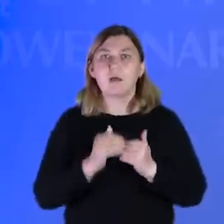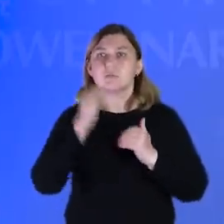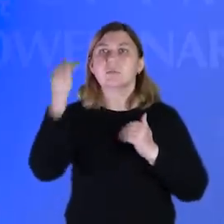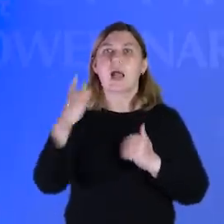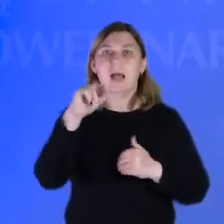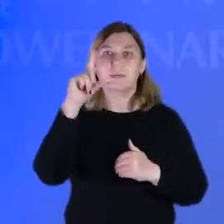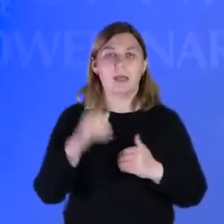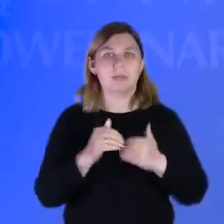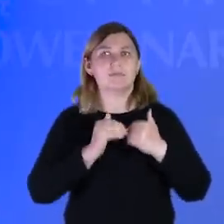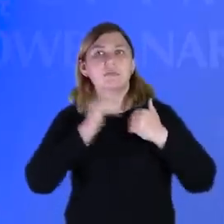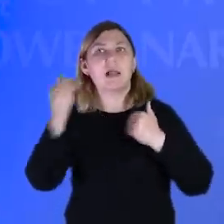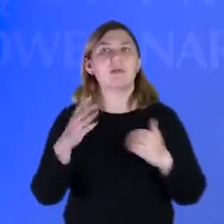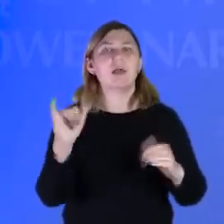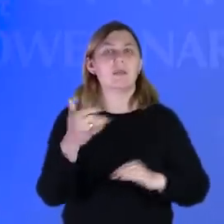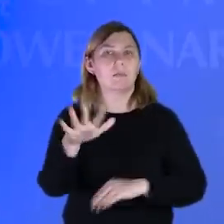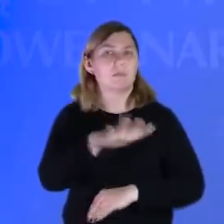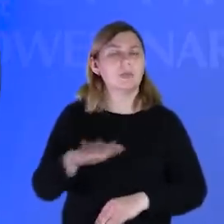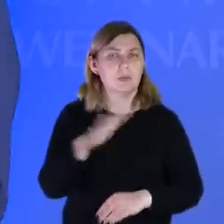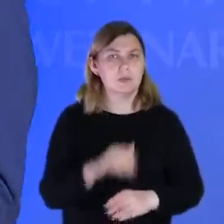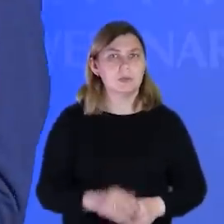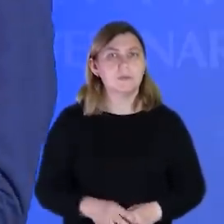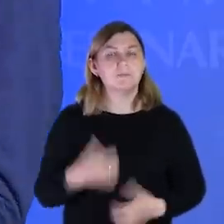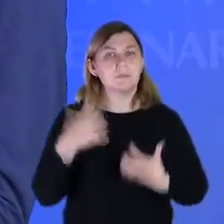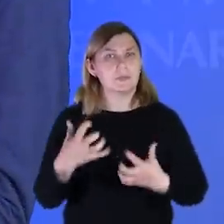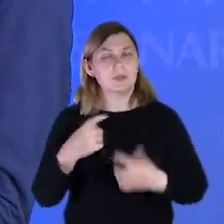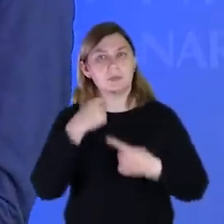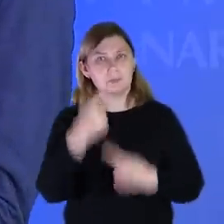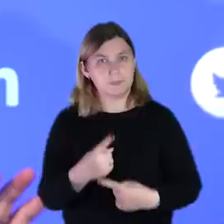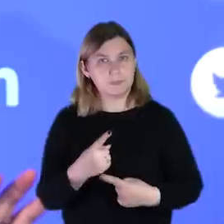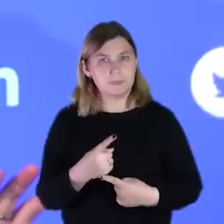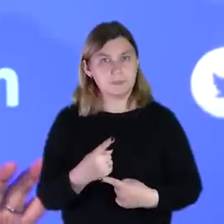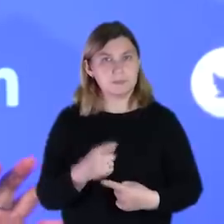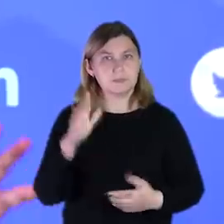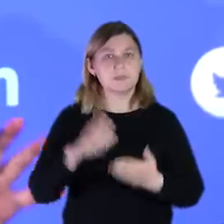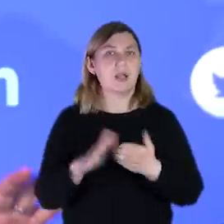rozciągały za tą granicą przed wojną? -Chciałbym powiedzieć o składzie narodowościowym,